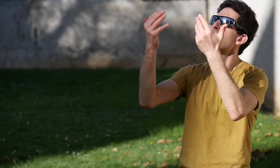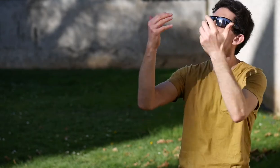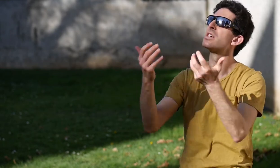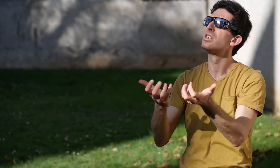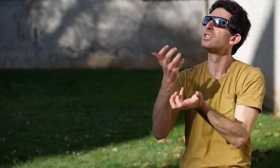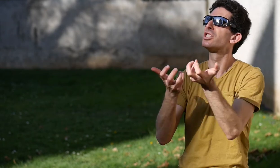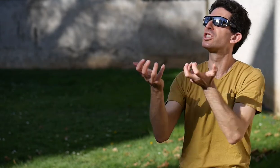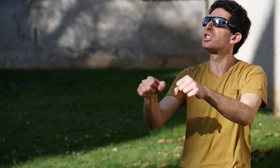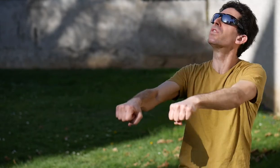Allez, chauffe !